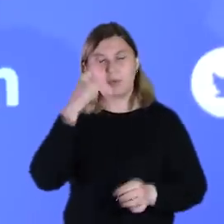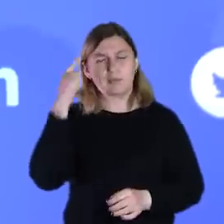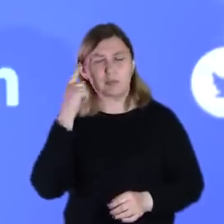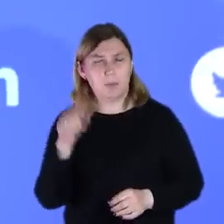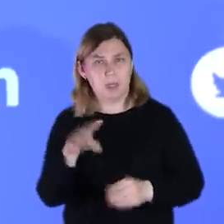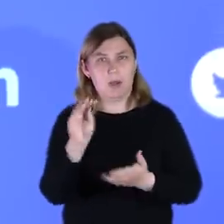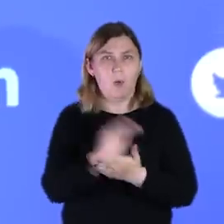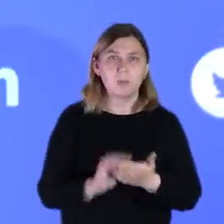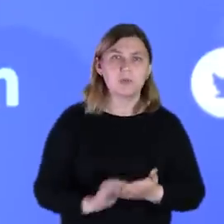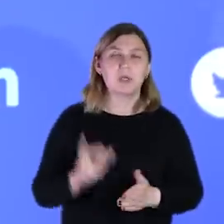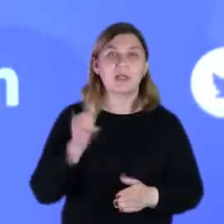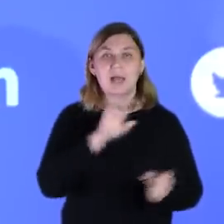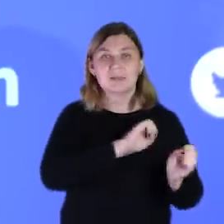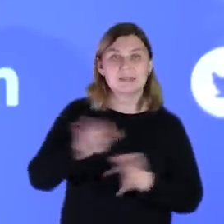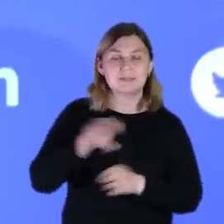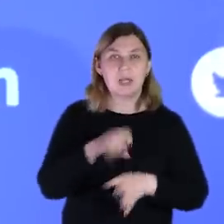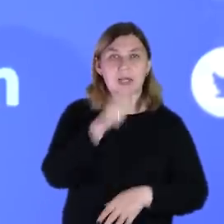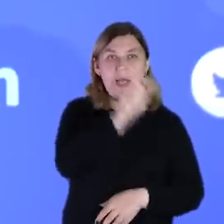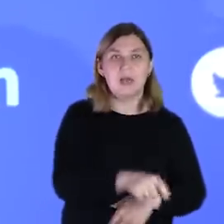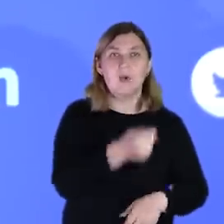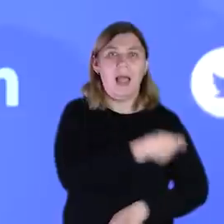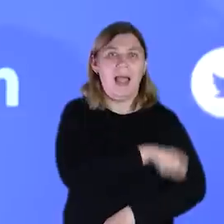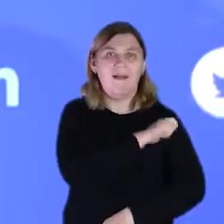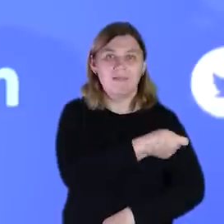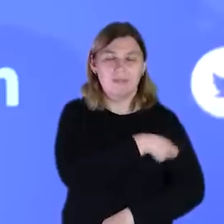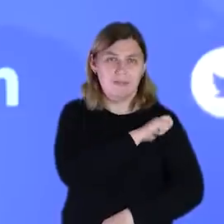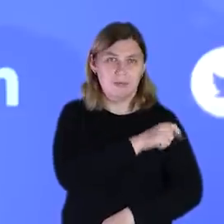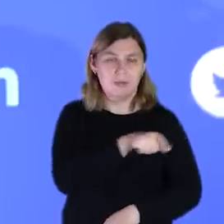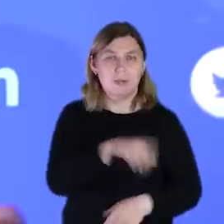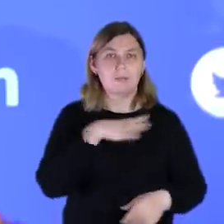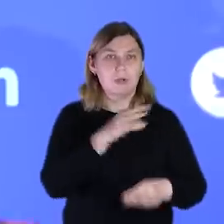opisuje jak ten przerzut właśnie jego, jako agenta, przeszkolonego dywersanta ze Związku